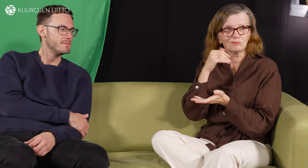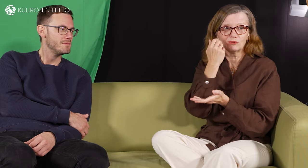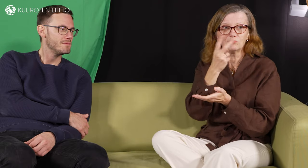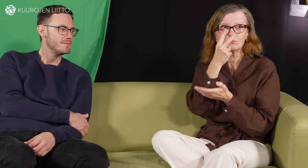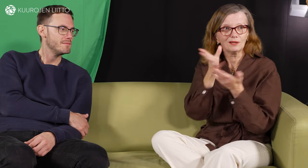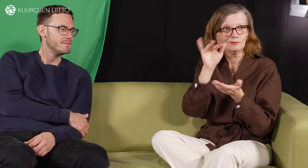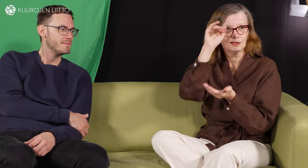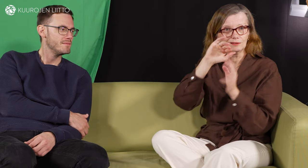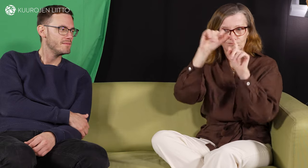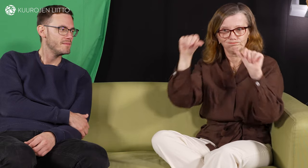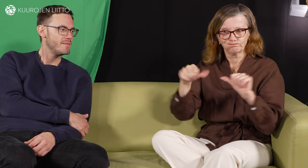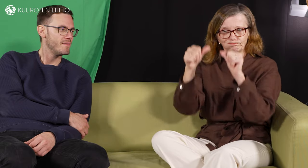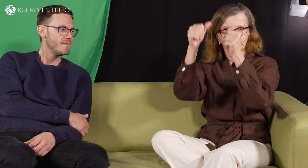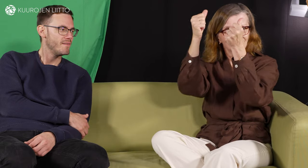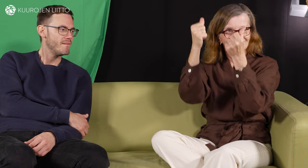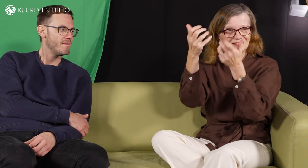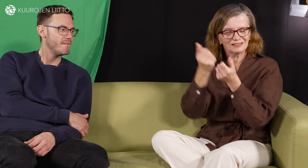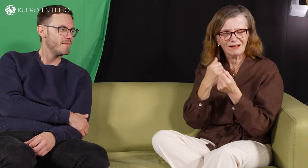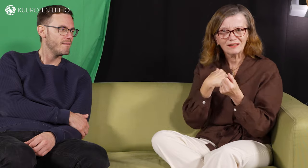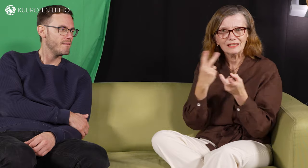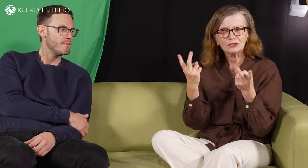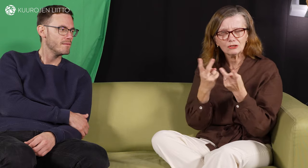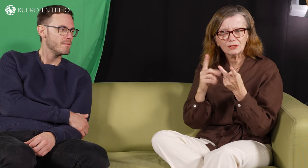Voin näyttää pian, millaisen veistoksen saimme palkinnoksi.